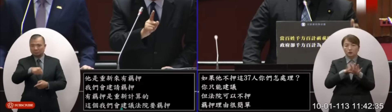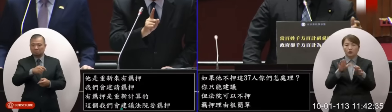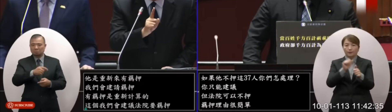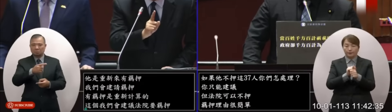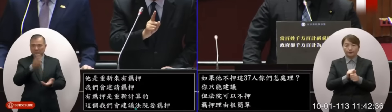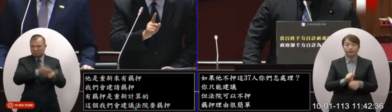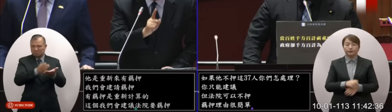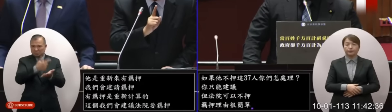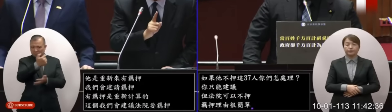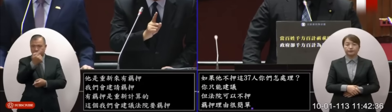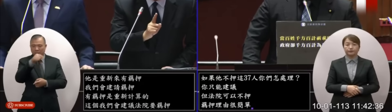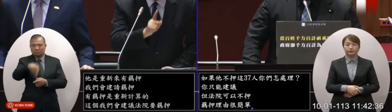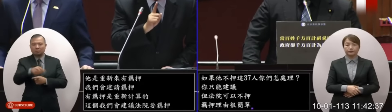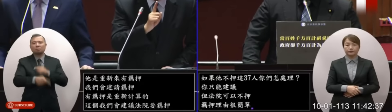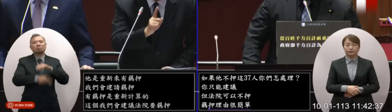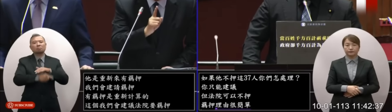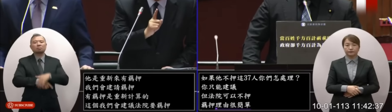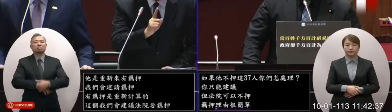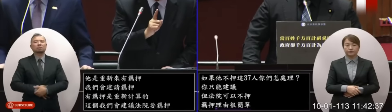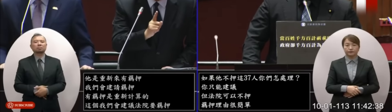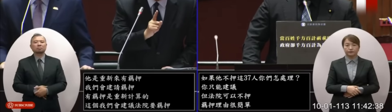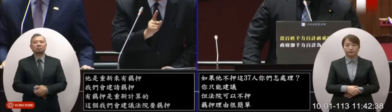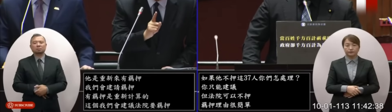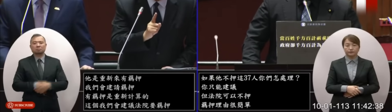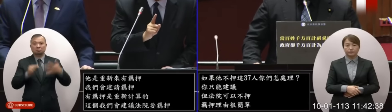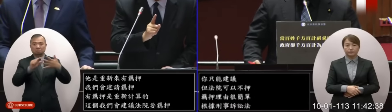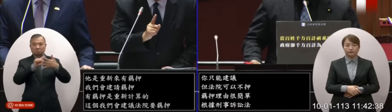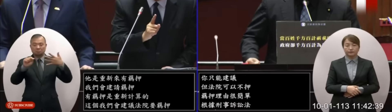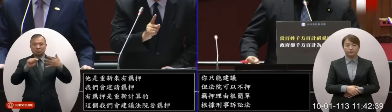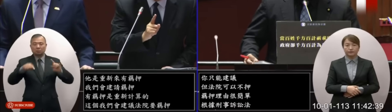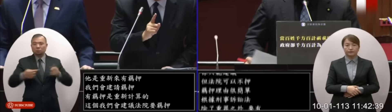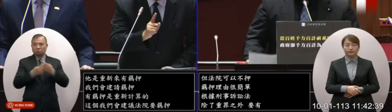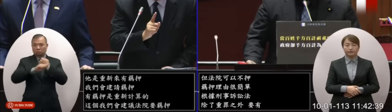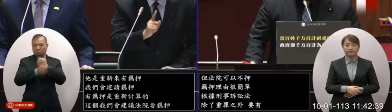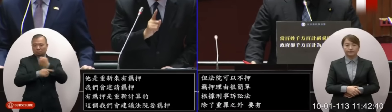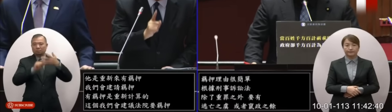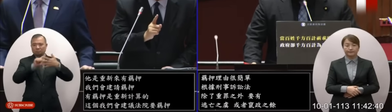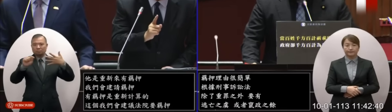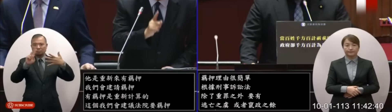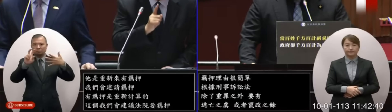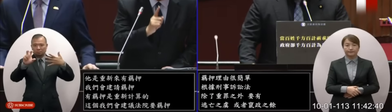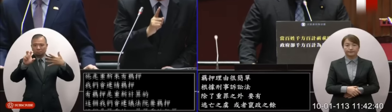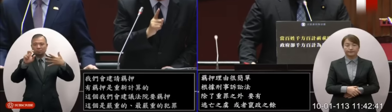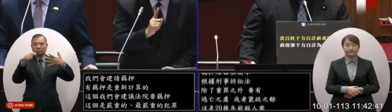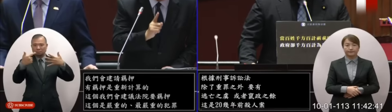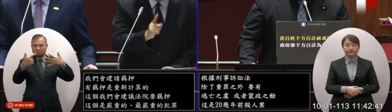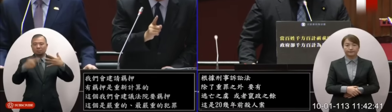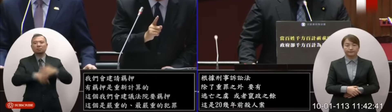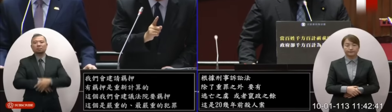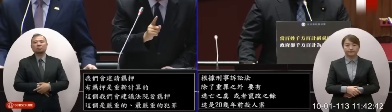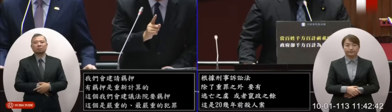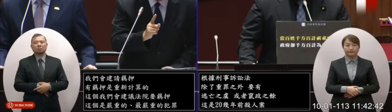然後跟偽犯罪嚴重犯罪 這76條訴訟法 76條 76條 這個是走五年以上的重罪